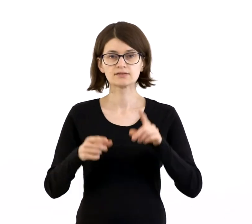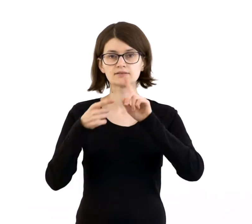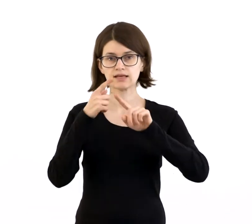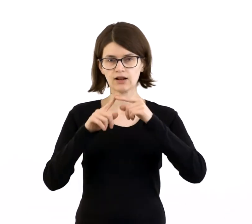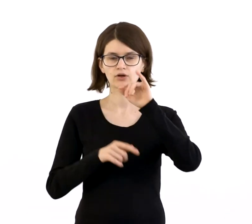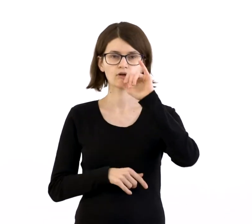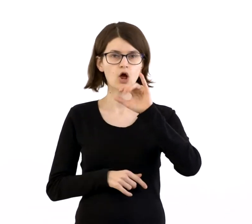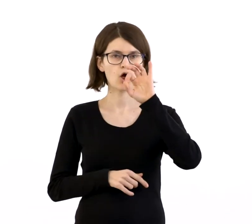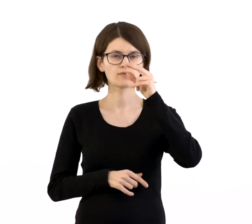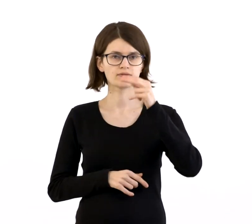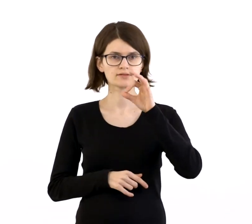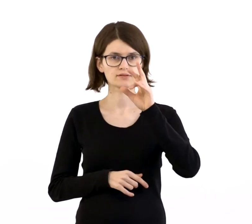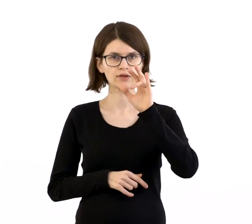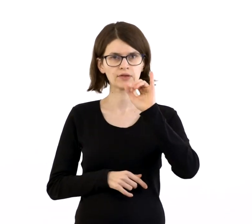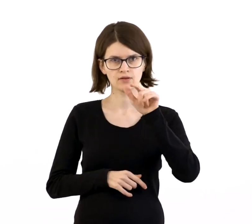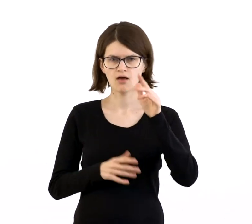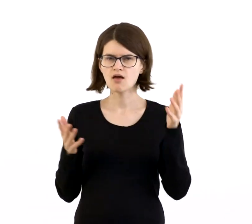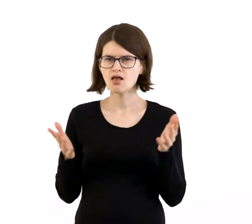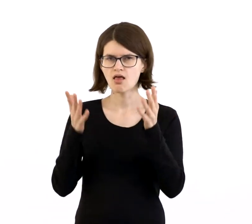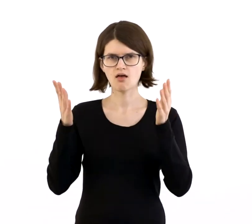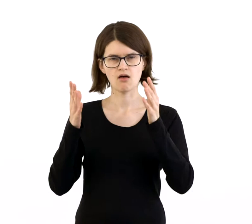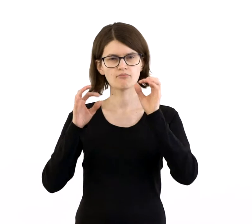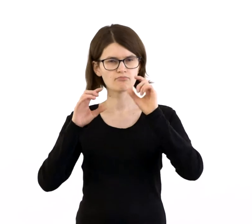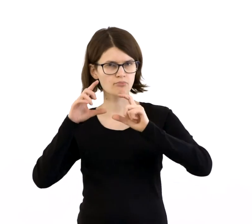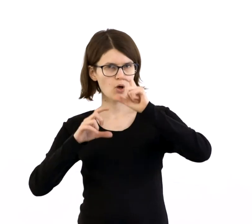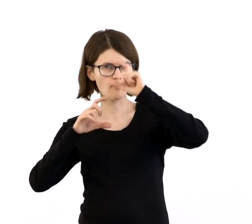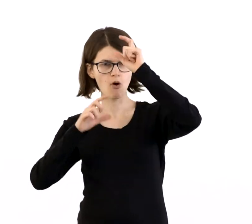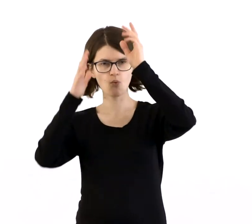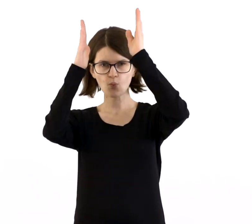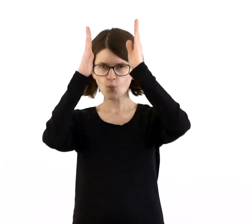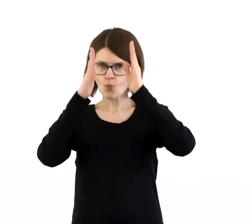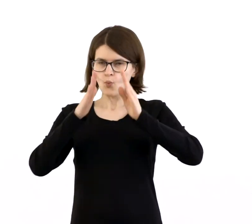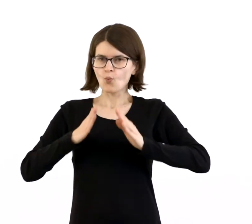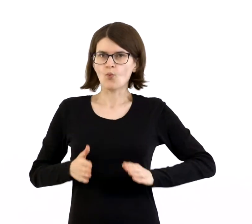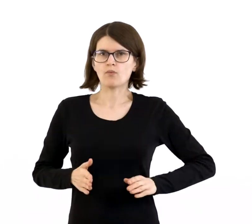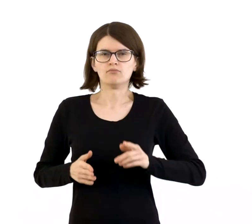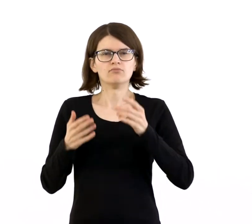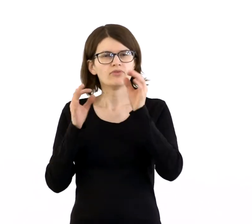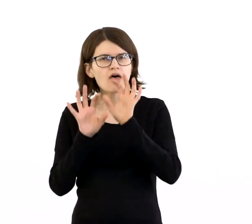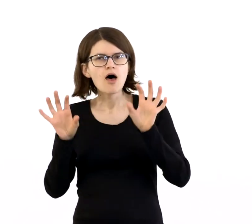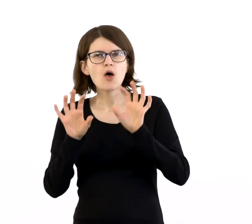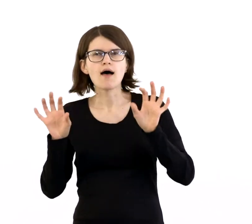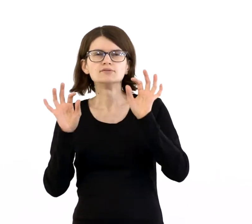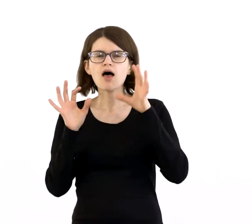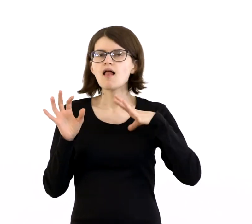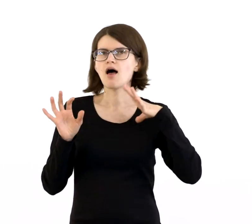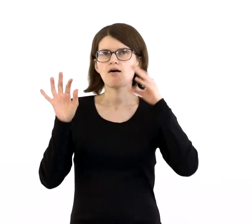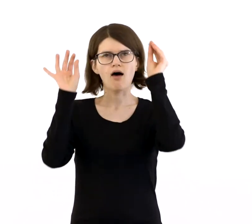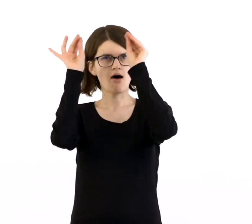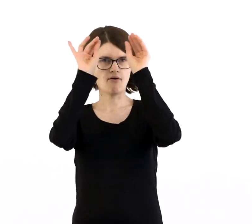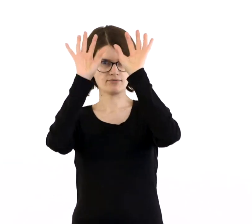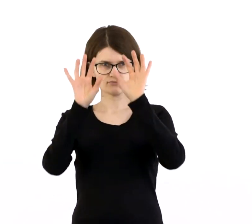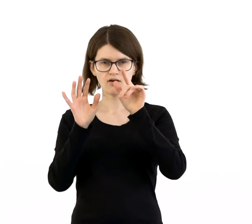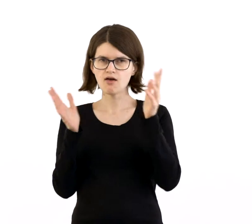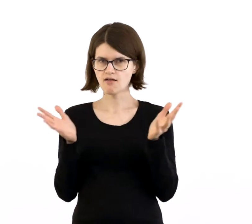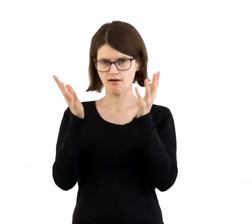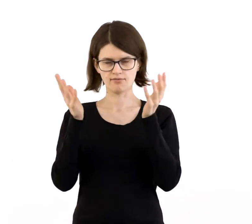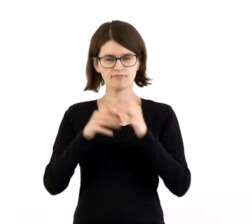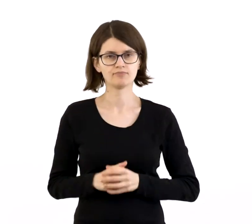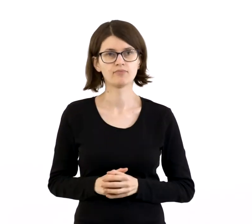Styl joński o lżejszych proporcjach, smuklejszych kolumnach był bardziej dekoracyjny, elegancki i lekki w formie.